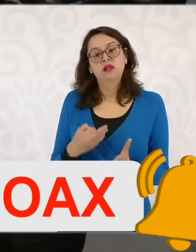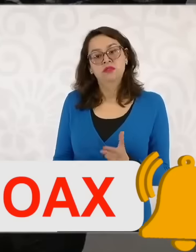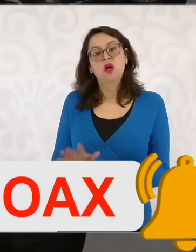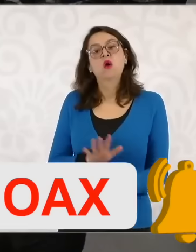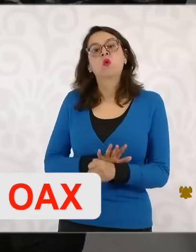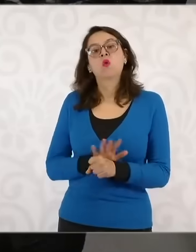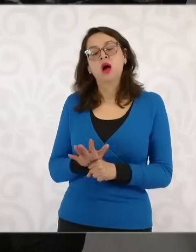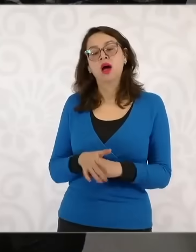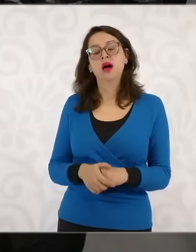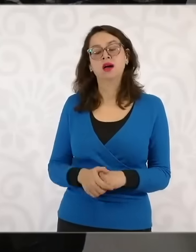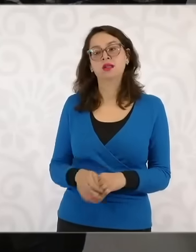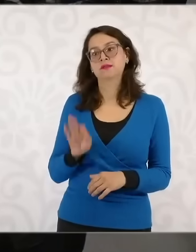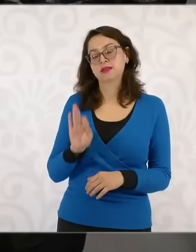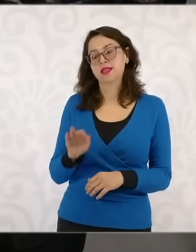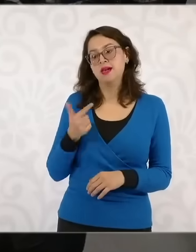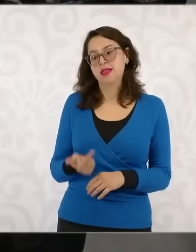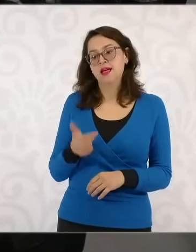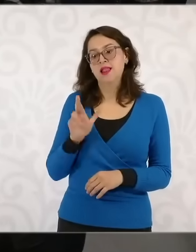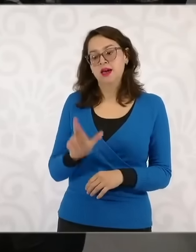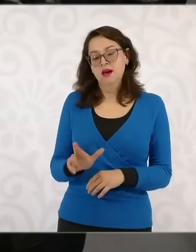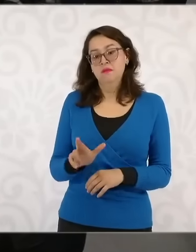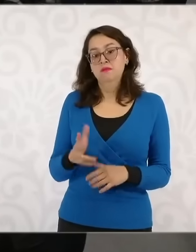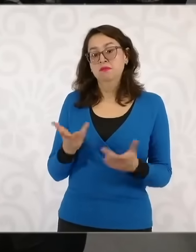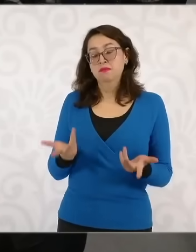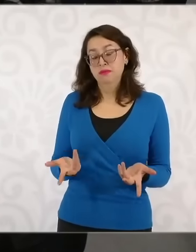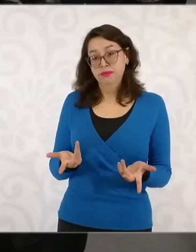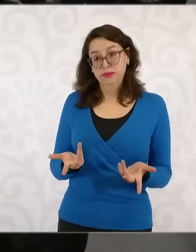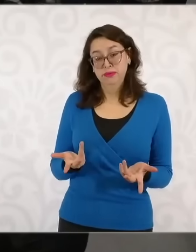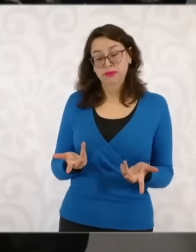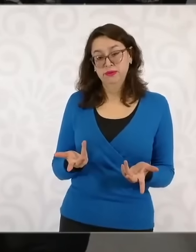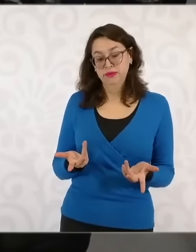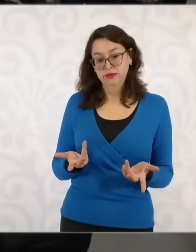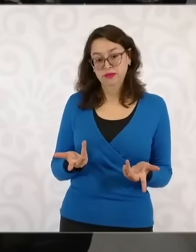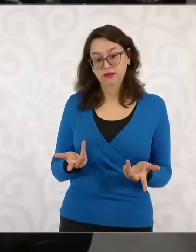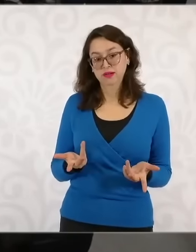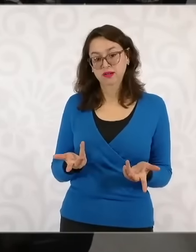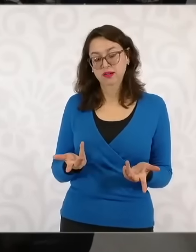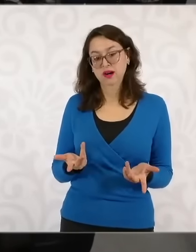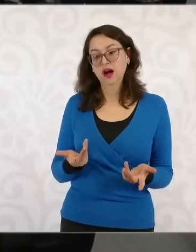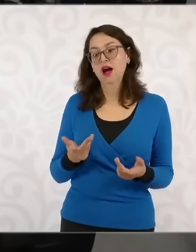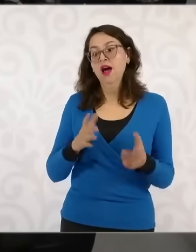de la Fiscalía General de la República es el de la compra ilegal del Malwerp Pegasus, no solo desde